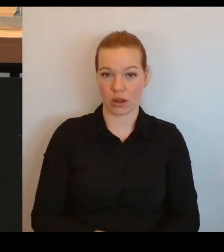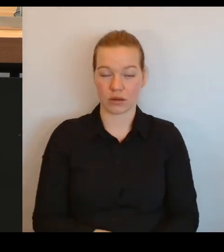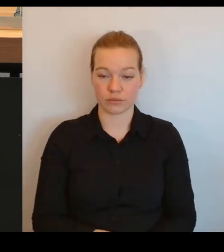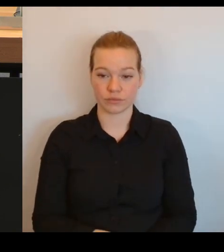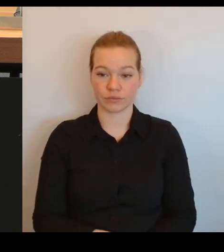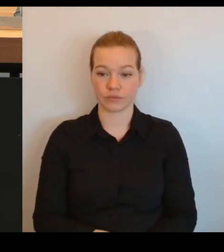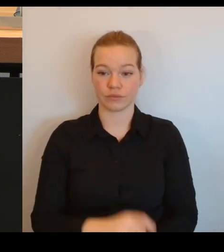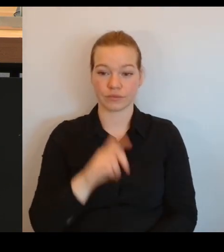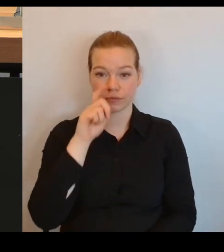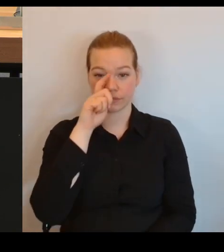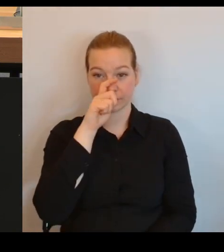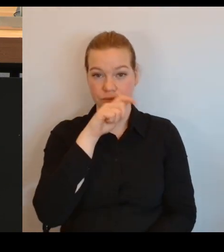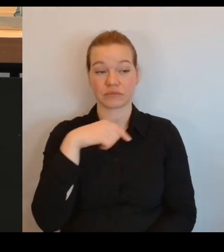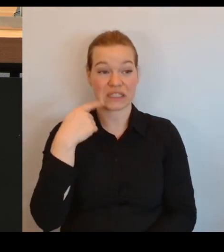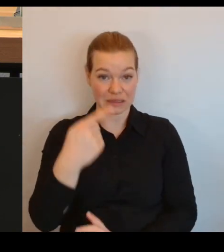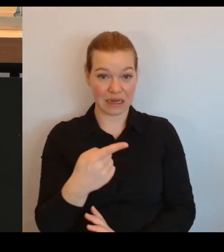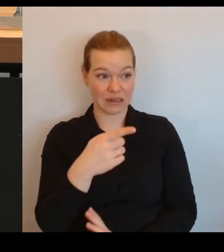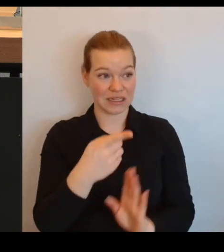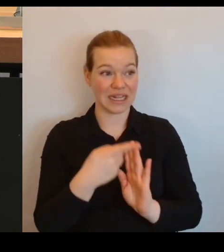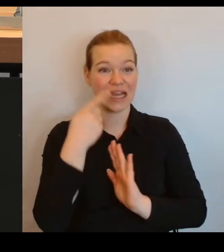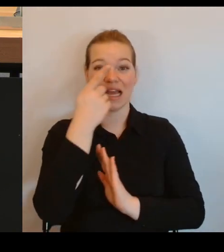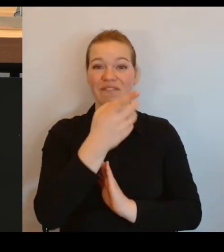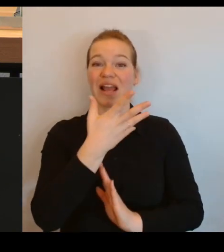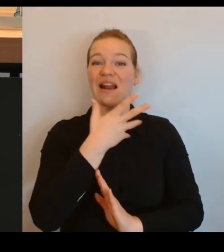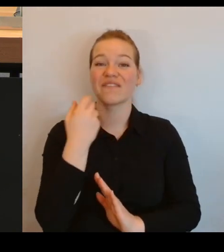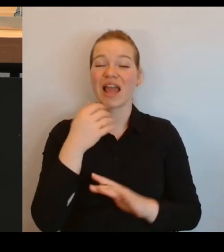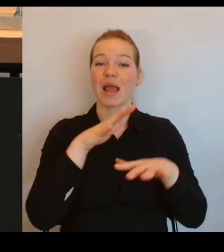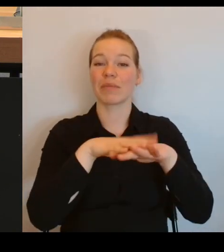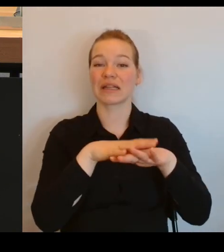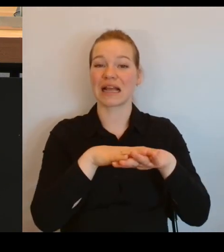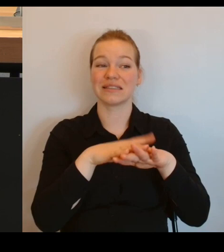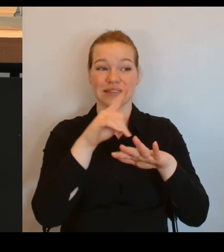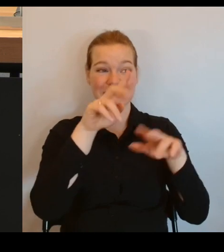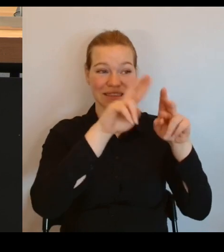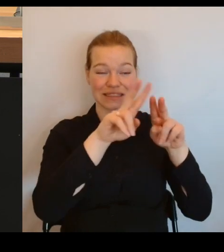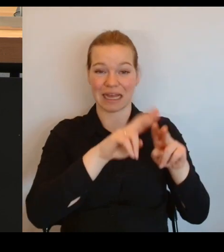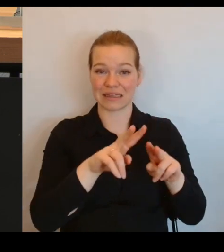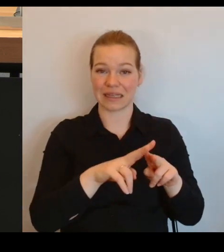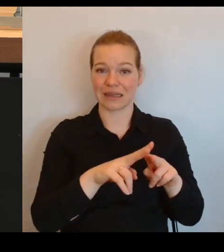die Hälfte der Kosten sollen aus dem laufenden Geschäft finanziert werden, dann frage ich mich Ist das